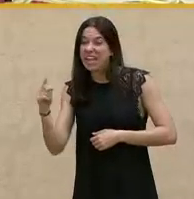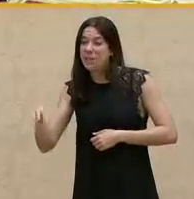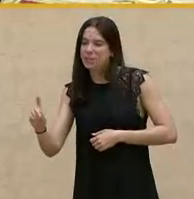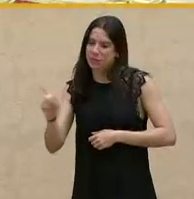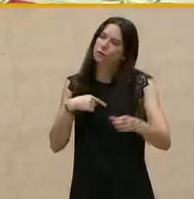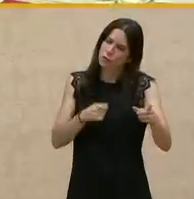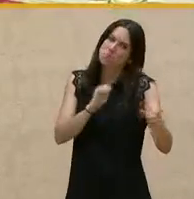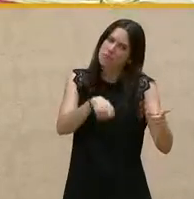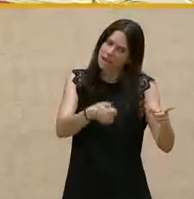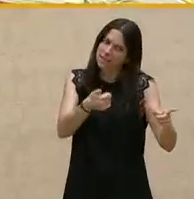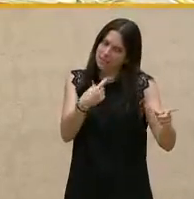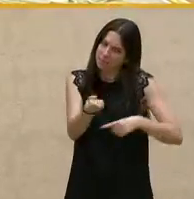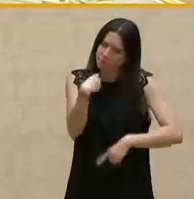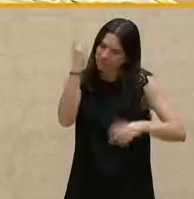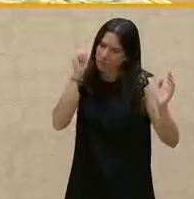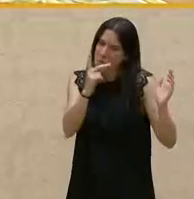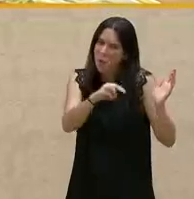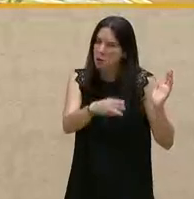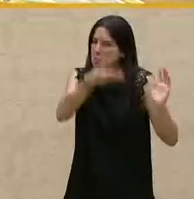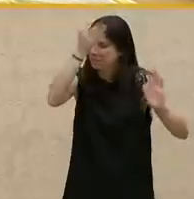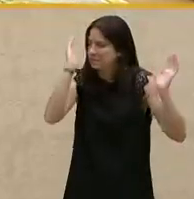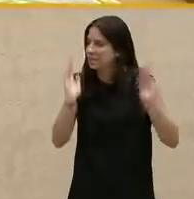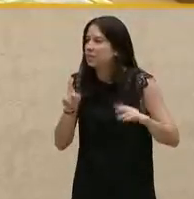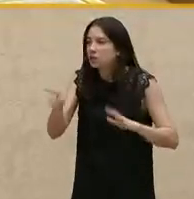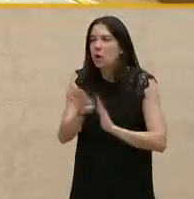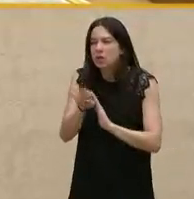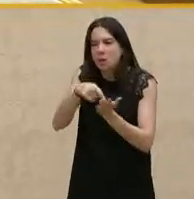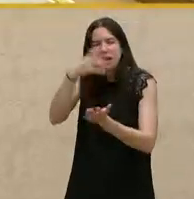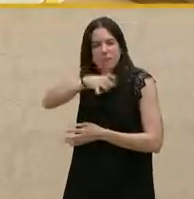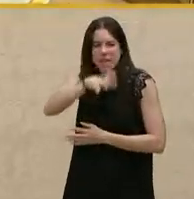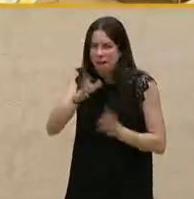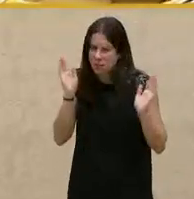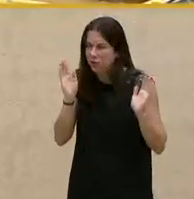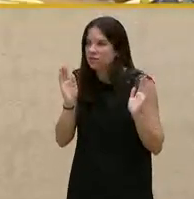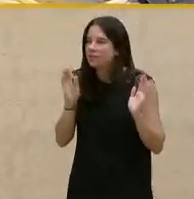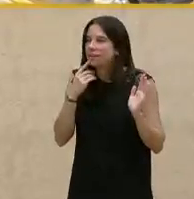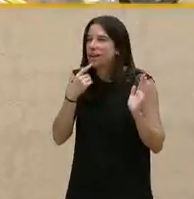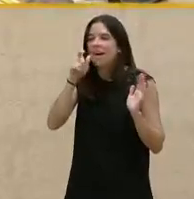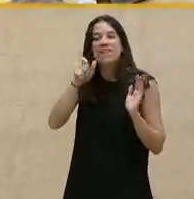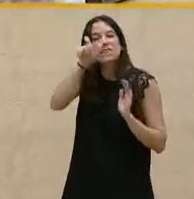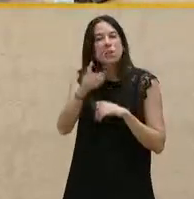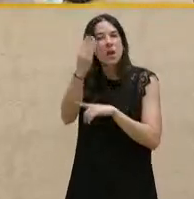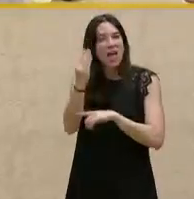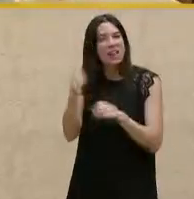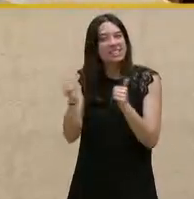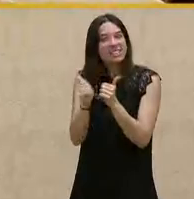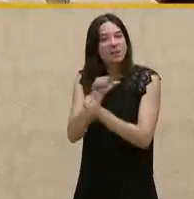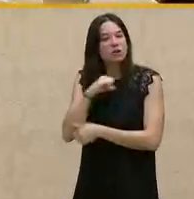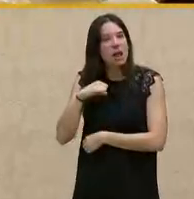y sigue reivindicando, la figura del asistente personal, ya hemos presentado una proposición